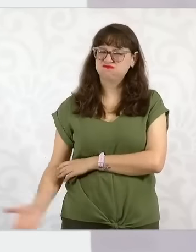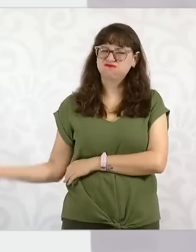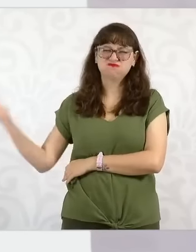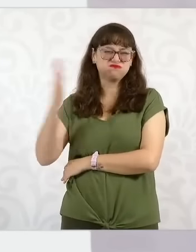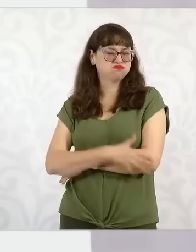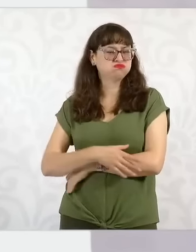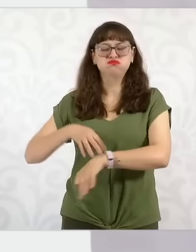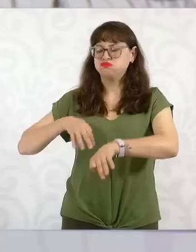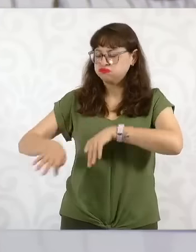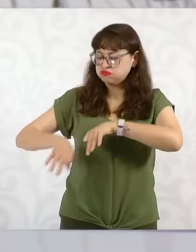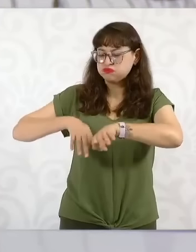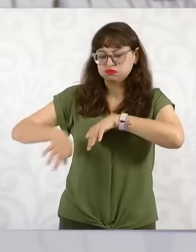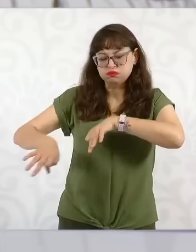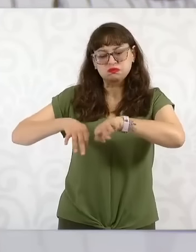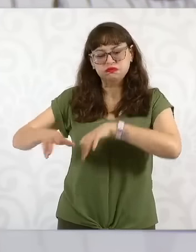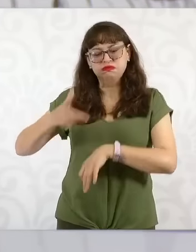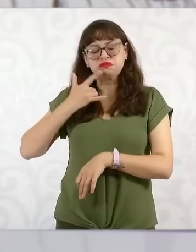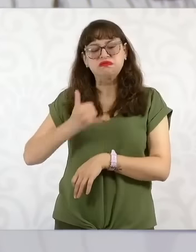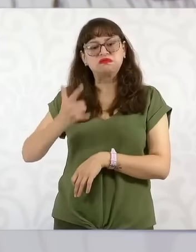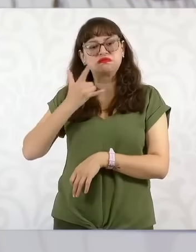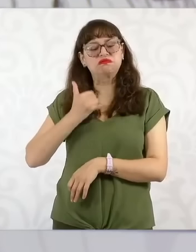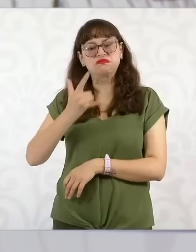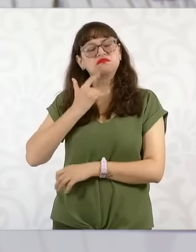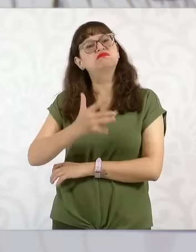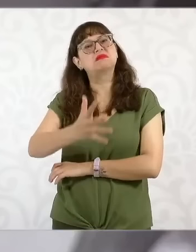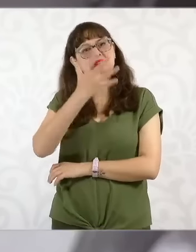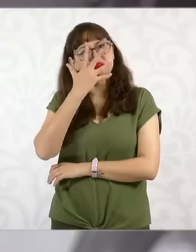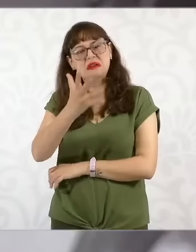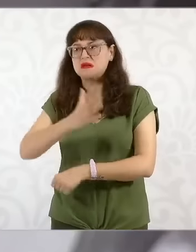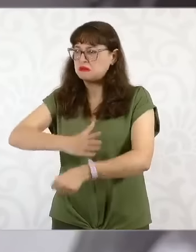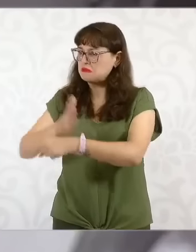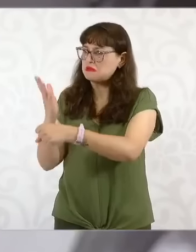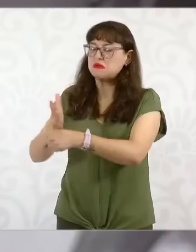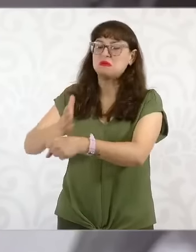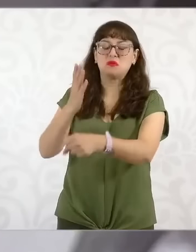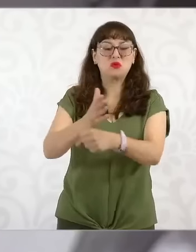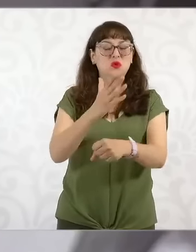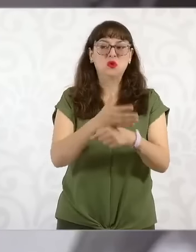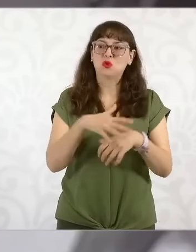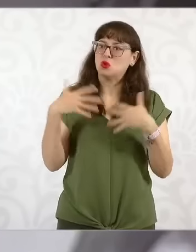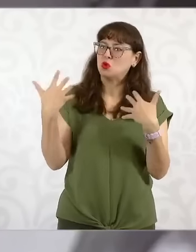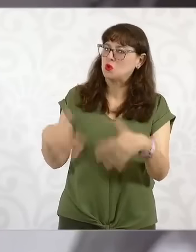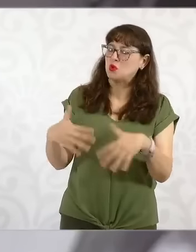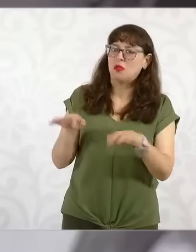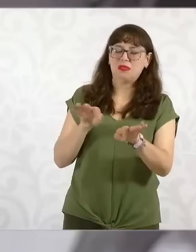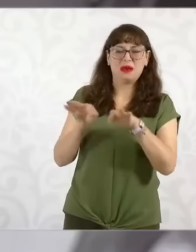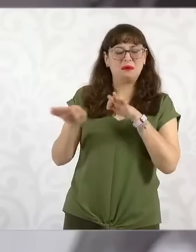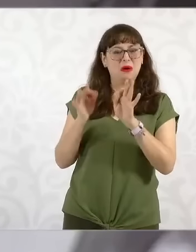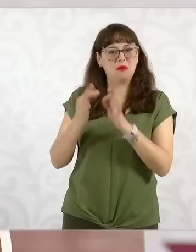seguridad y la cero impunidad. este trabajo muy relevante y las detenciones que se han llevado